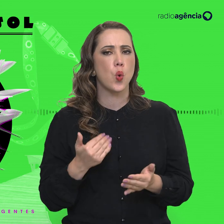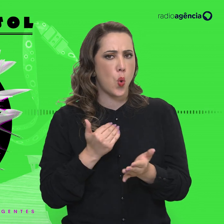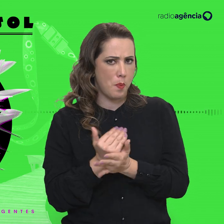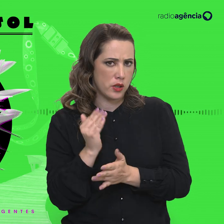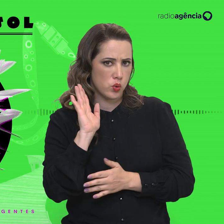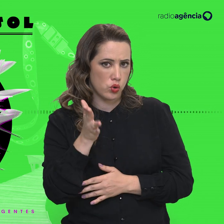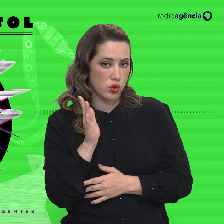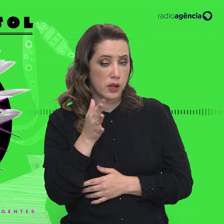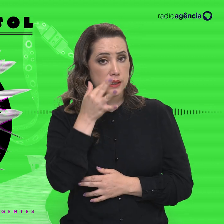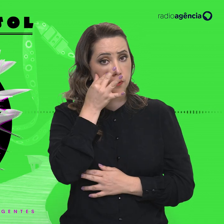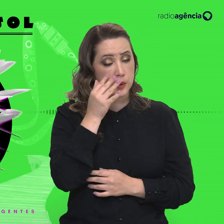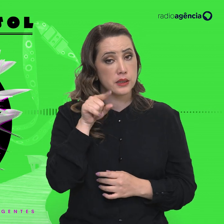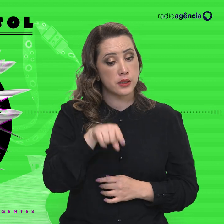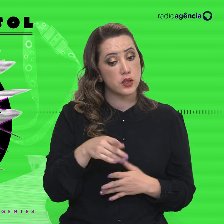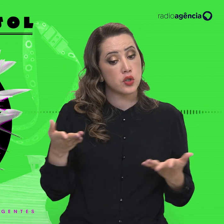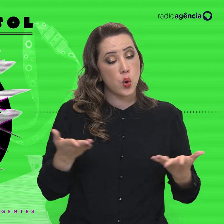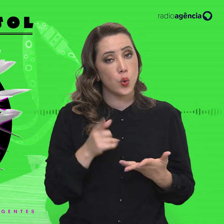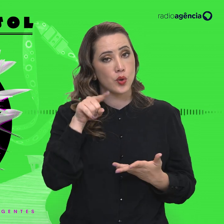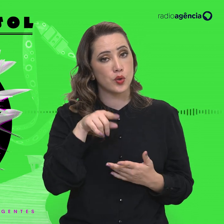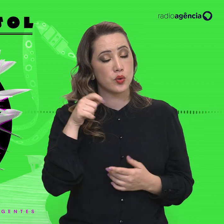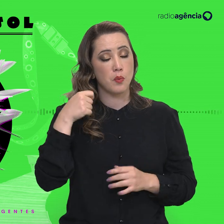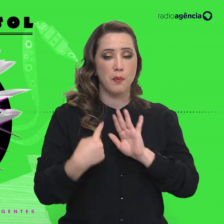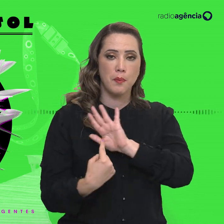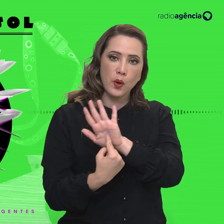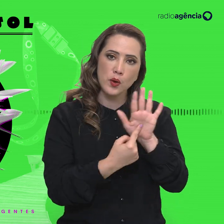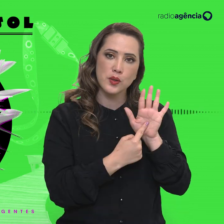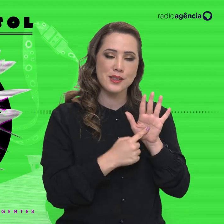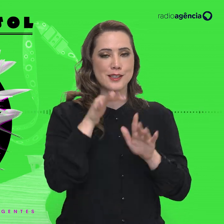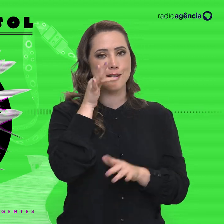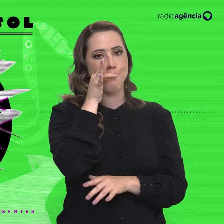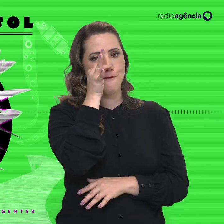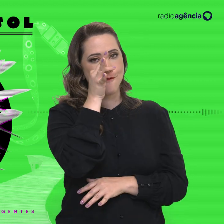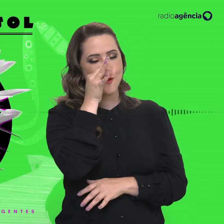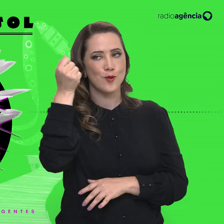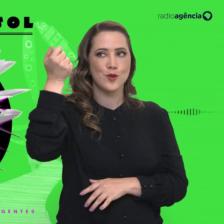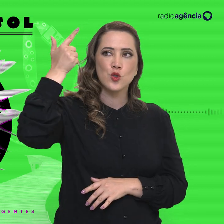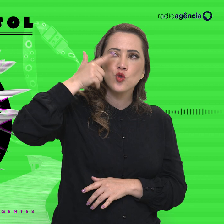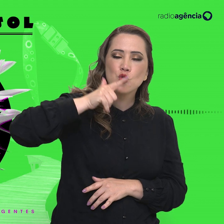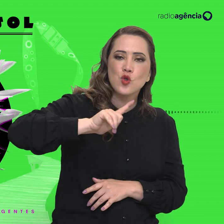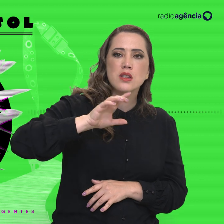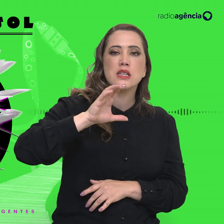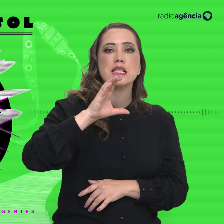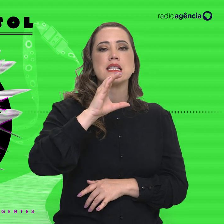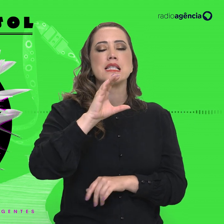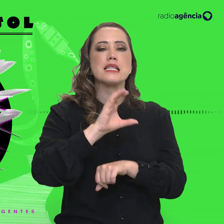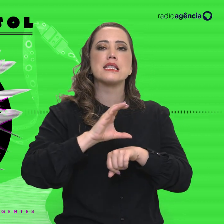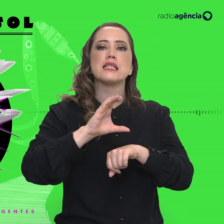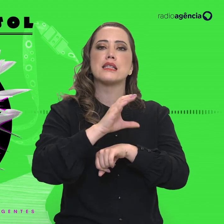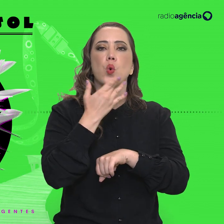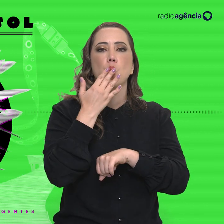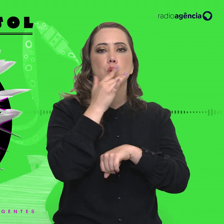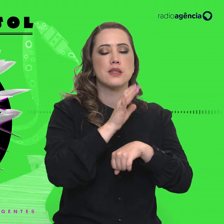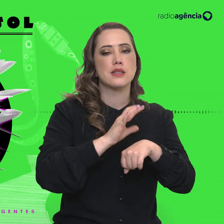E nesta temporada, a identidade visual traz a imagem de um girassol cinza, bem grande, centralizado sobre um círculo preto.